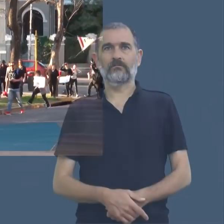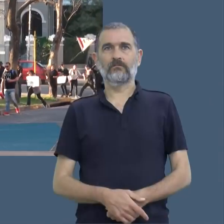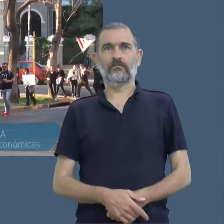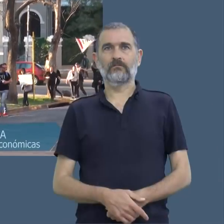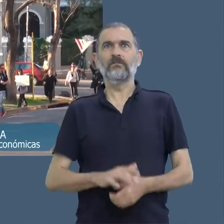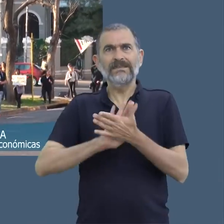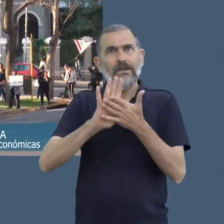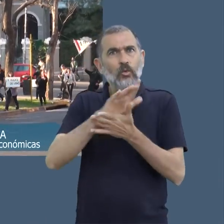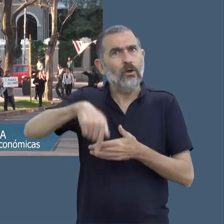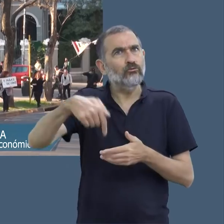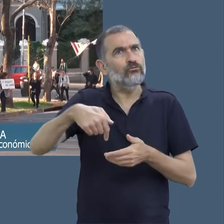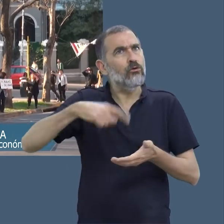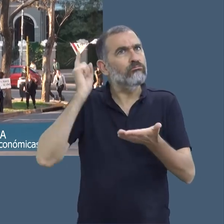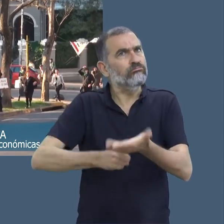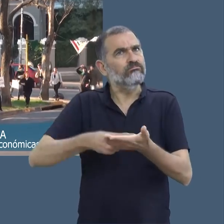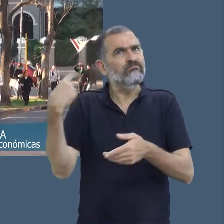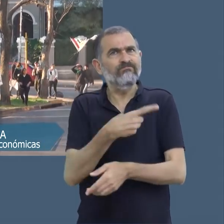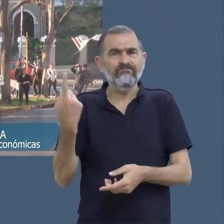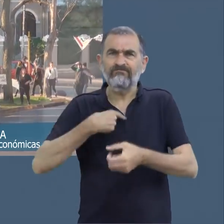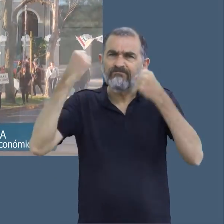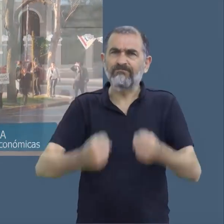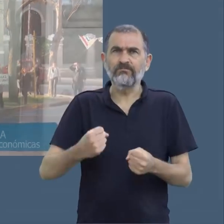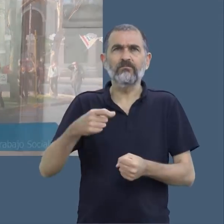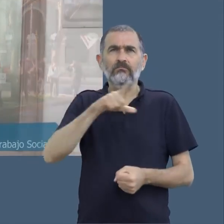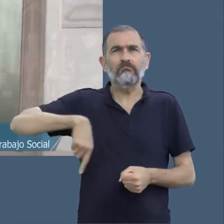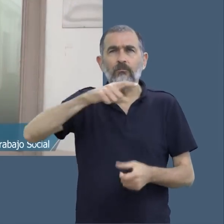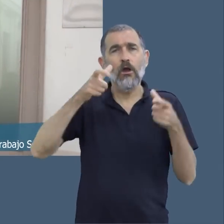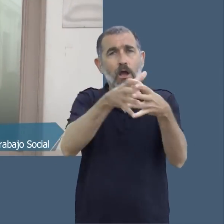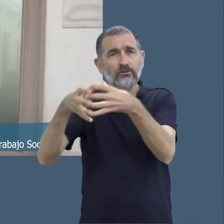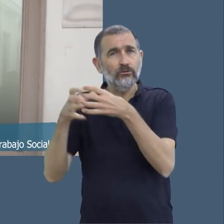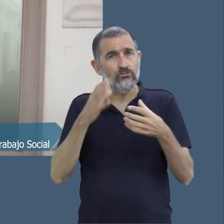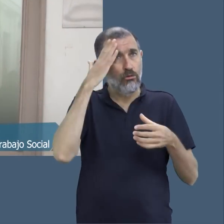La situación de esta intervención que hemos decidido organizar con las comisiones de cultura